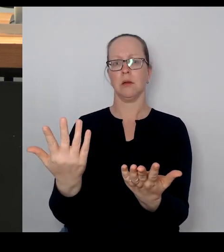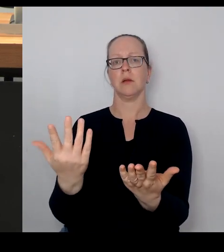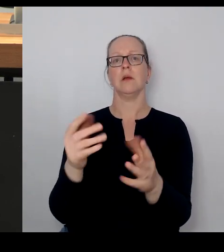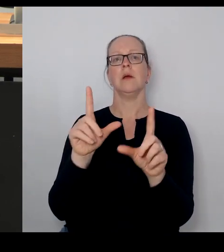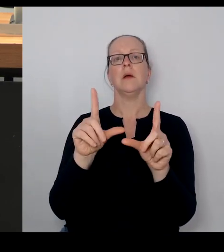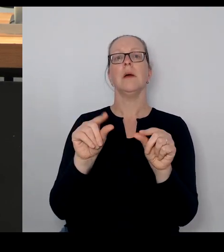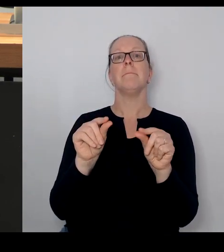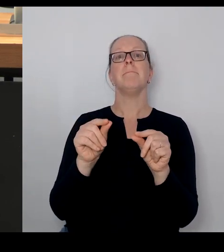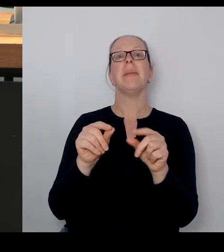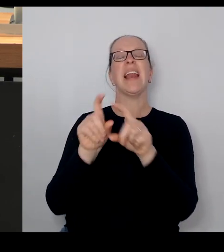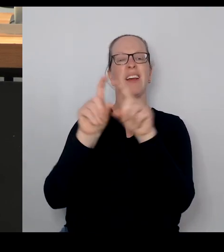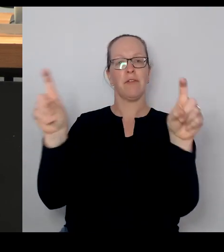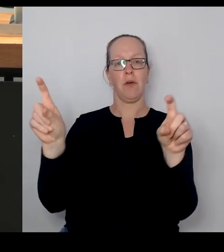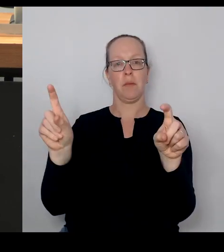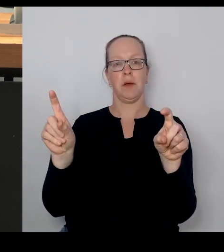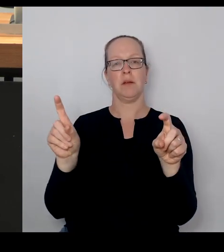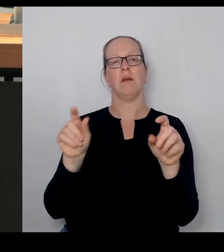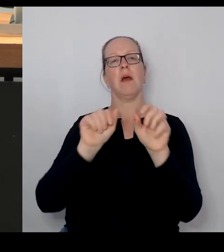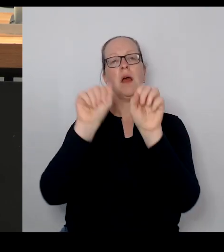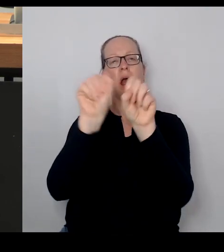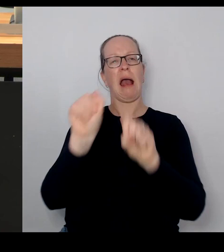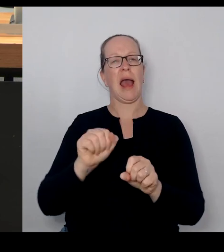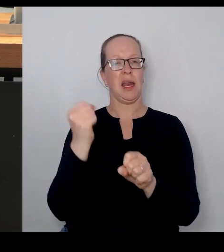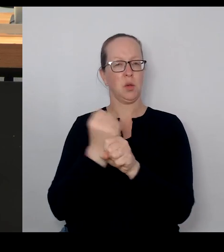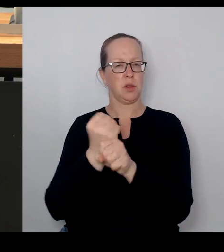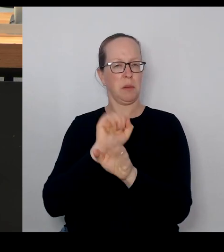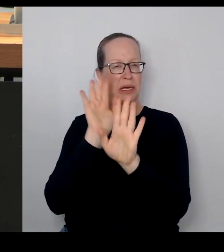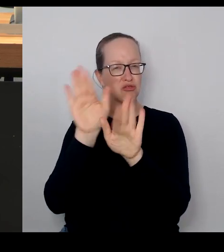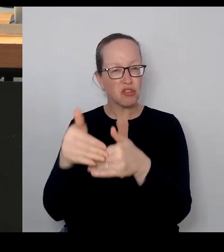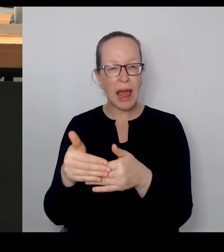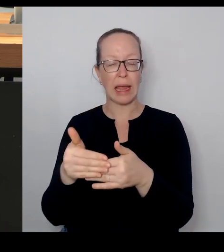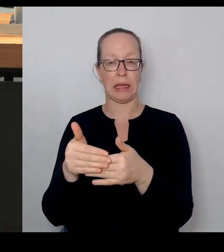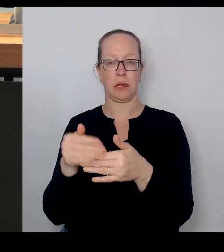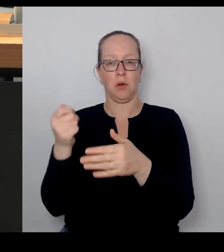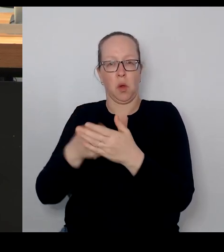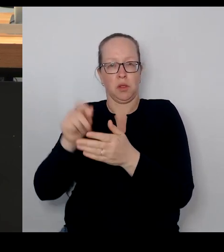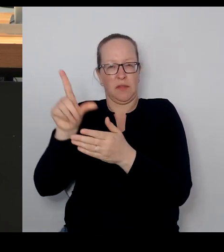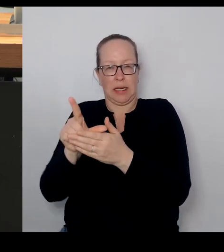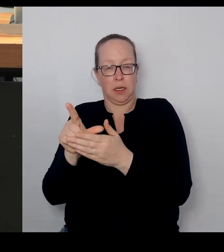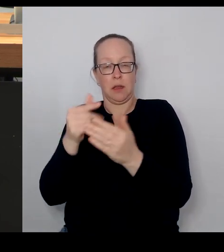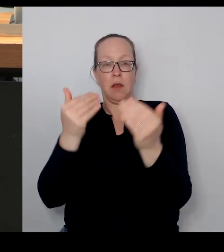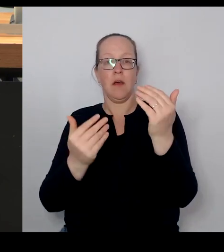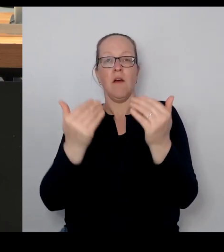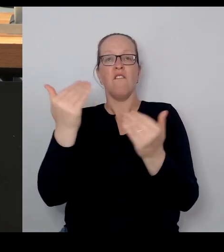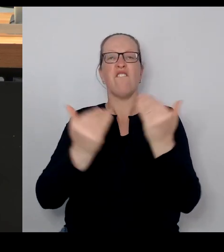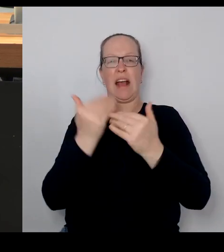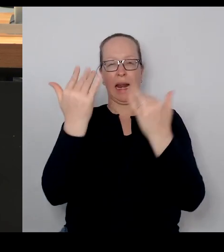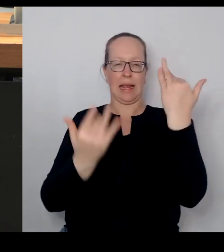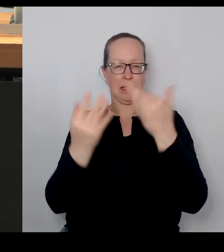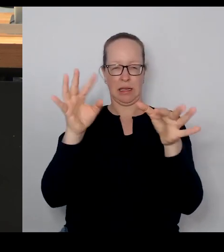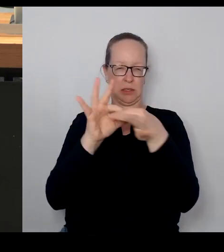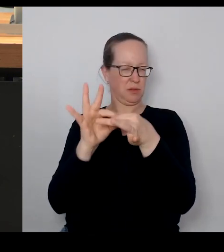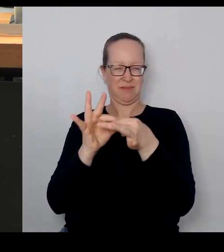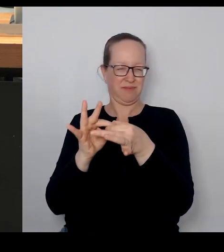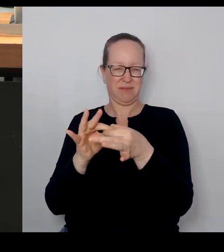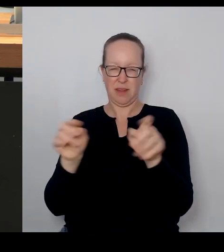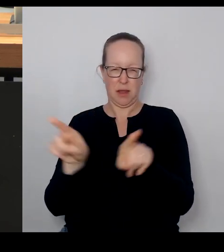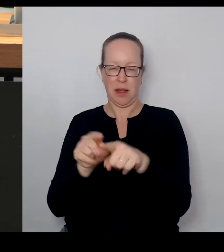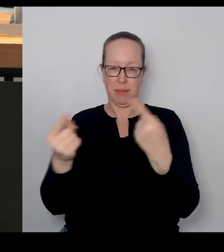machen für irgendwelche Vergleichsrechnungen. Die Zahlen, die wir abgefragt haben, sind völlig eindeutig Wenn anständig